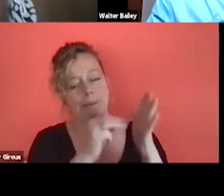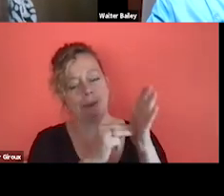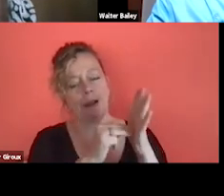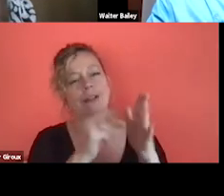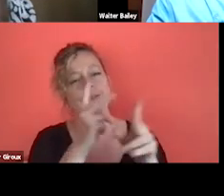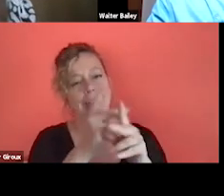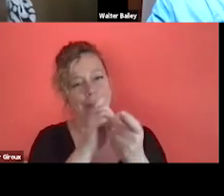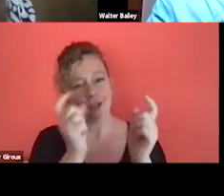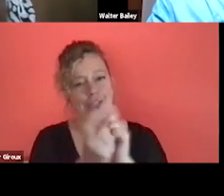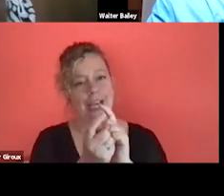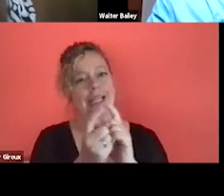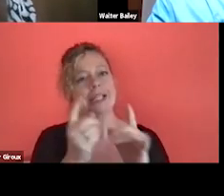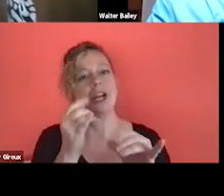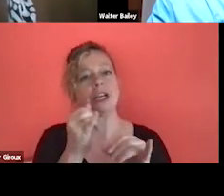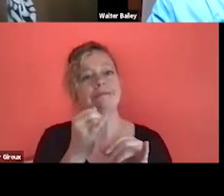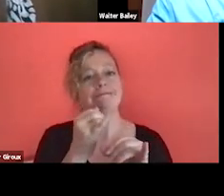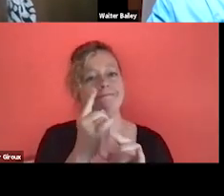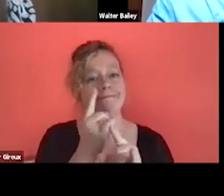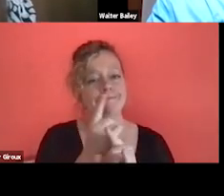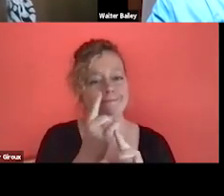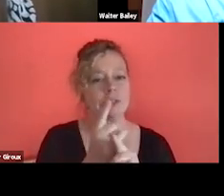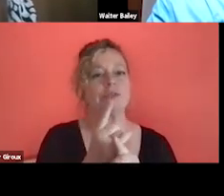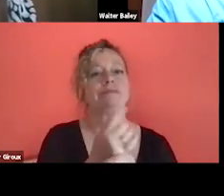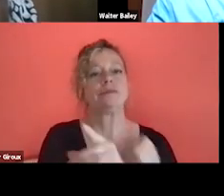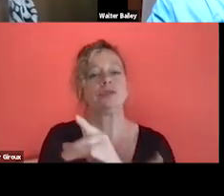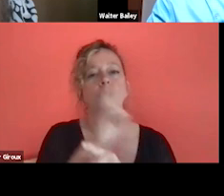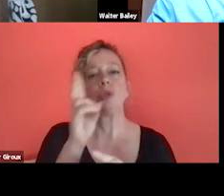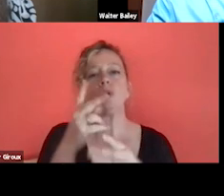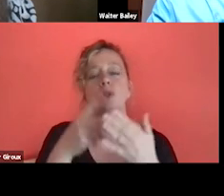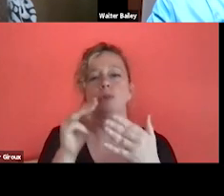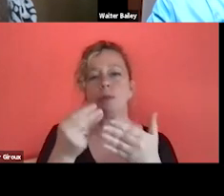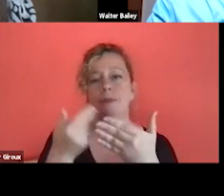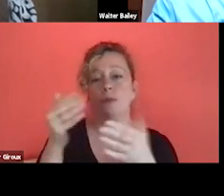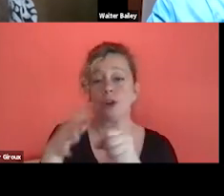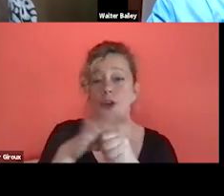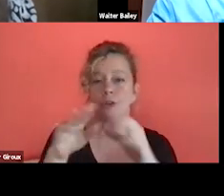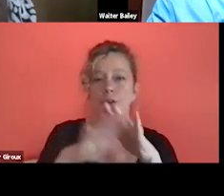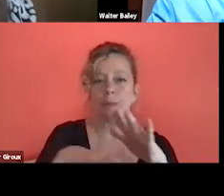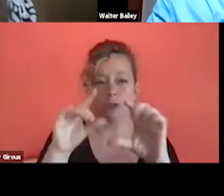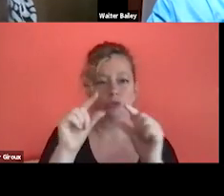En nuestros programas de uso de sustancias antes de COVID, nos basábamos casi exclusivamente en grupos,